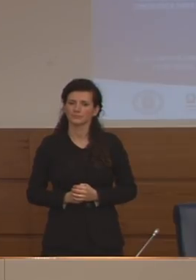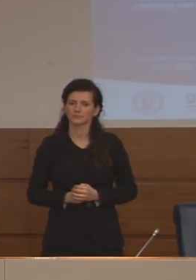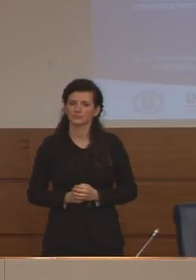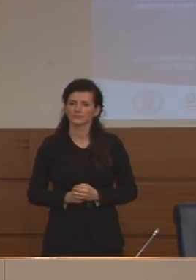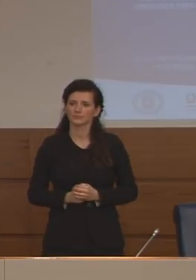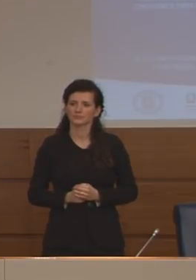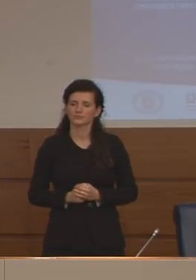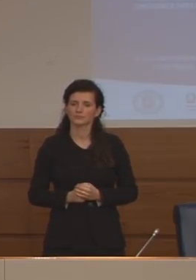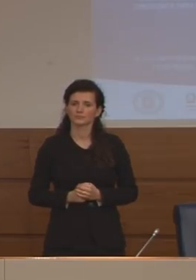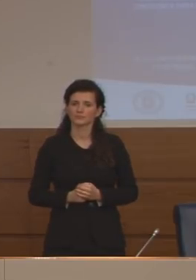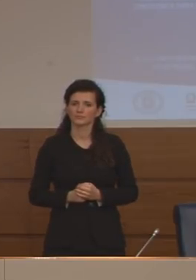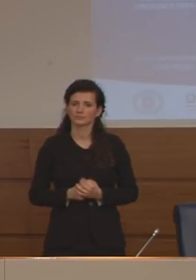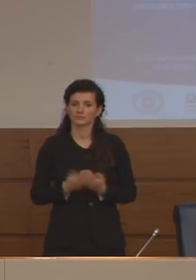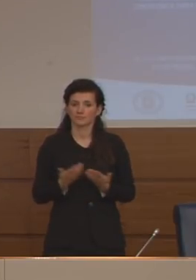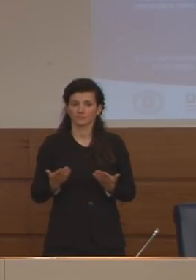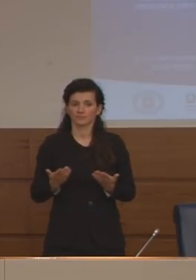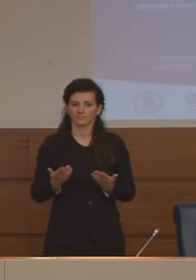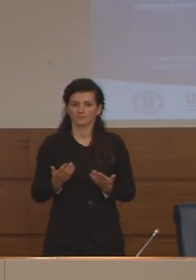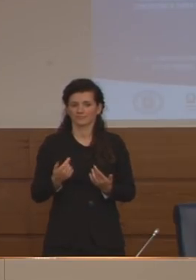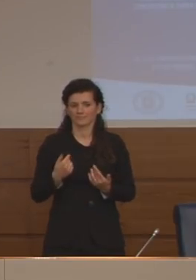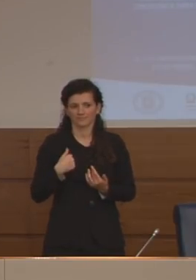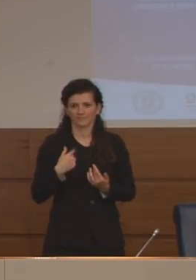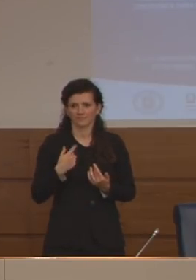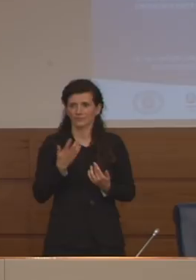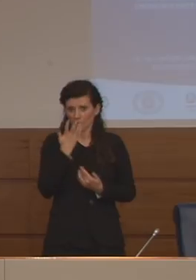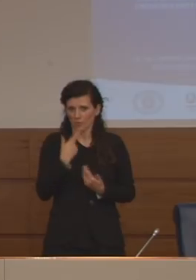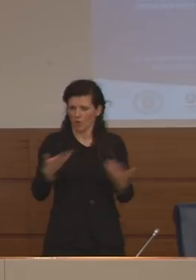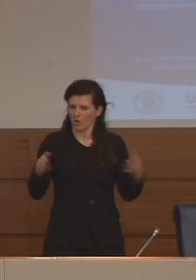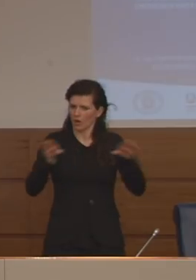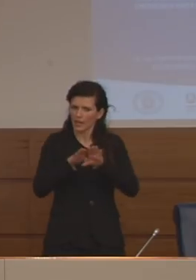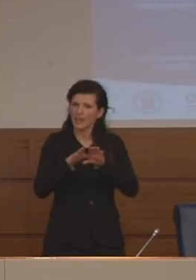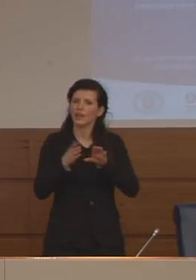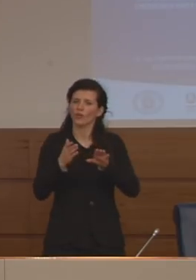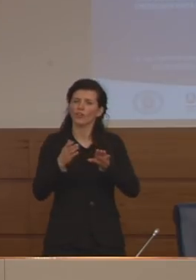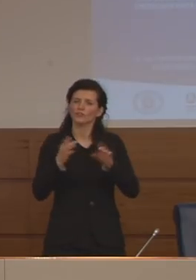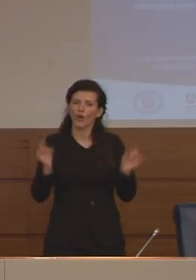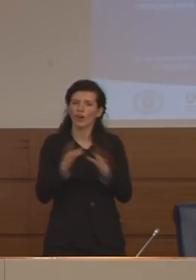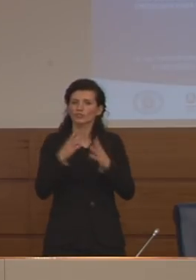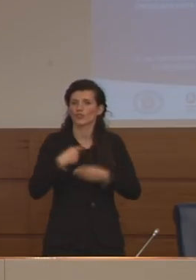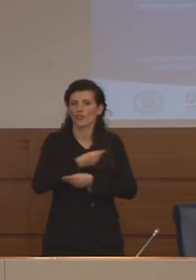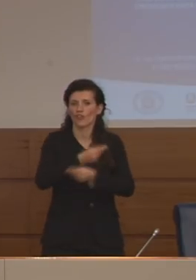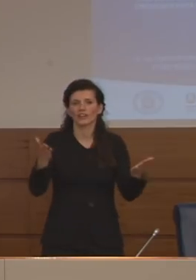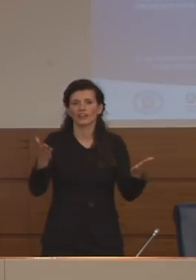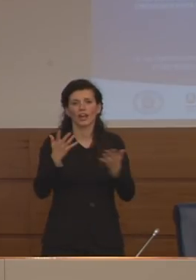dato una serie di buone notizie, ma voglio anche ricordare che queste